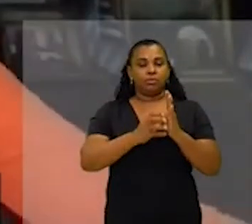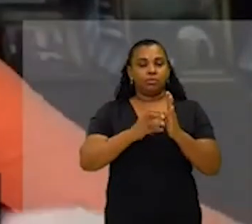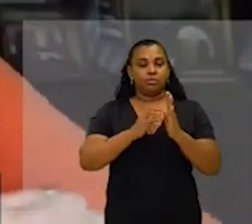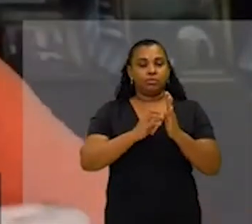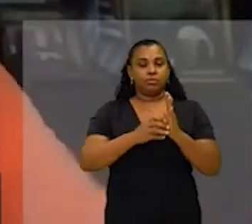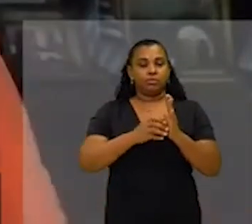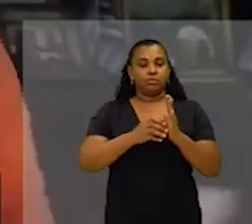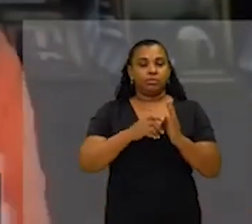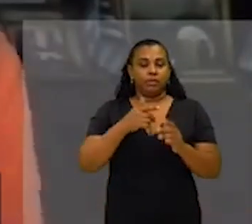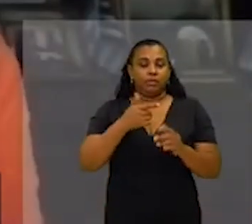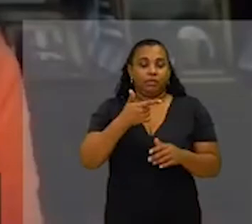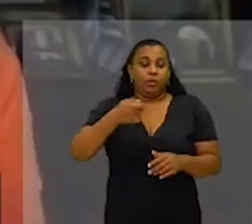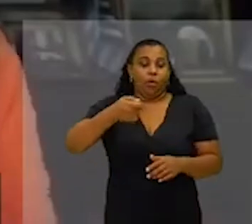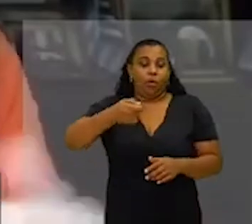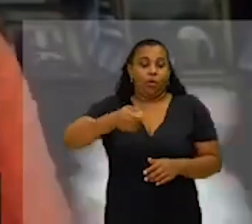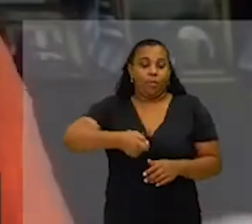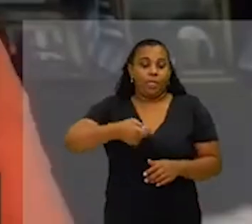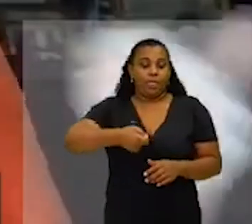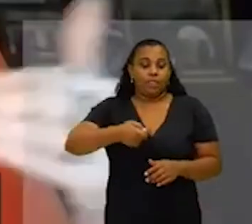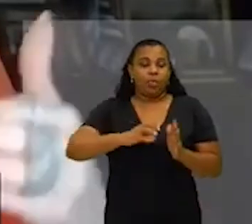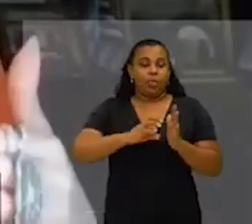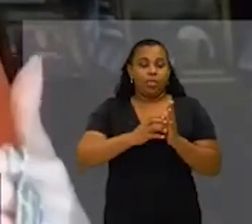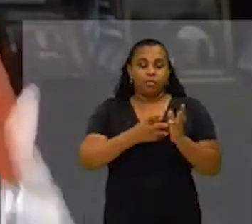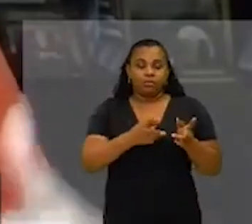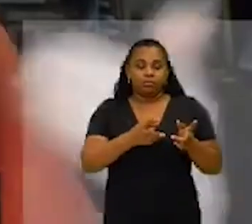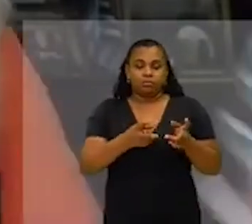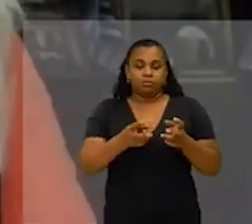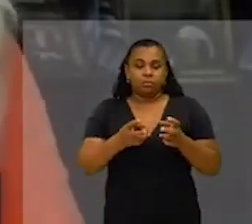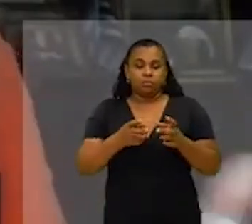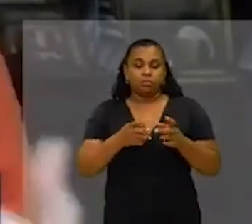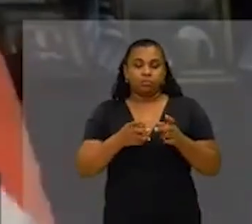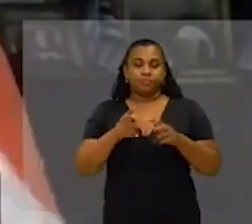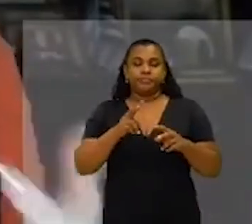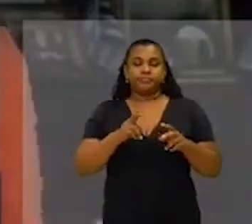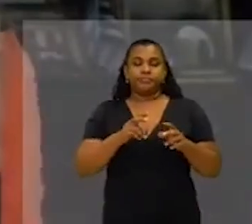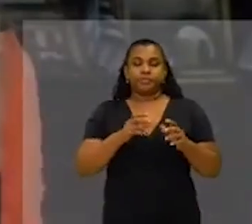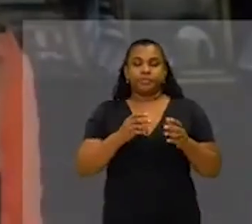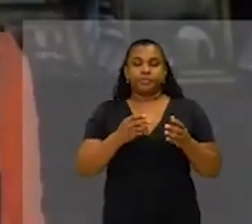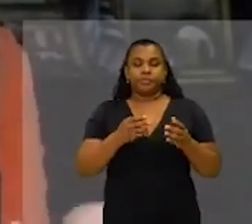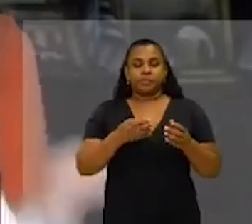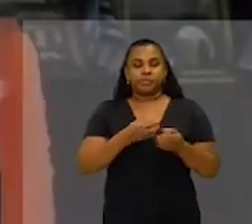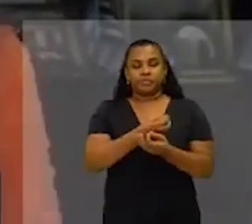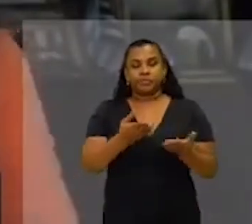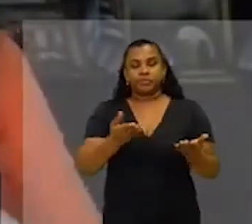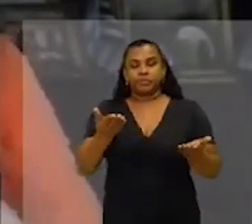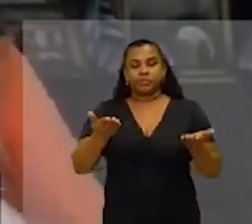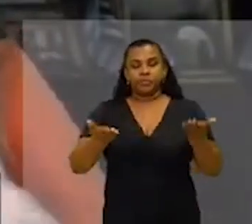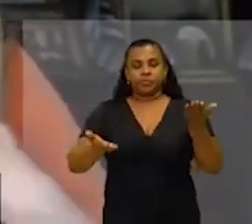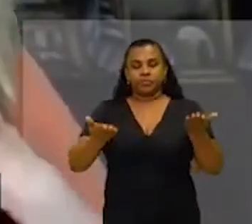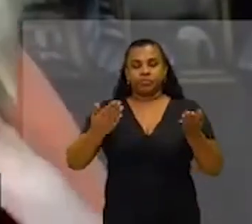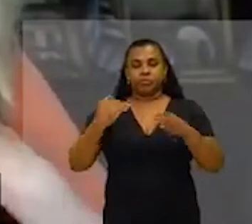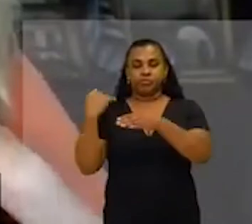partidos políticos de observarem essa distribuição igualitária equitativa dos recursos públicos que